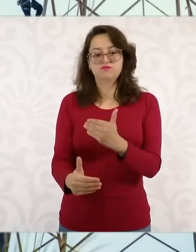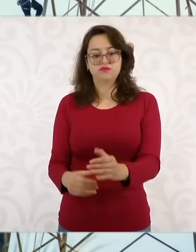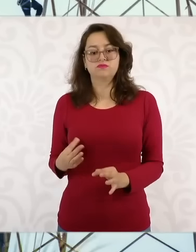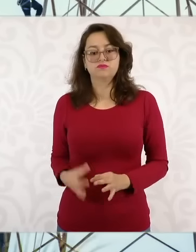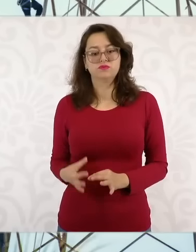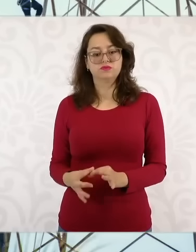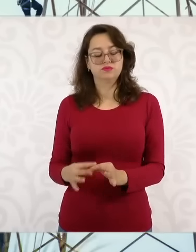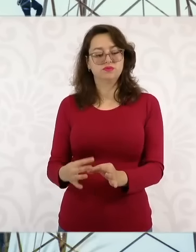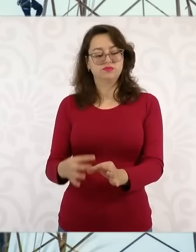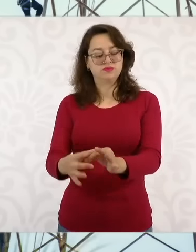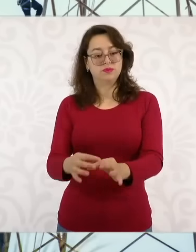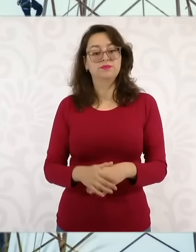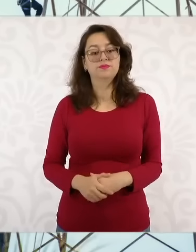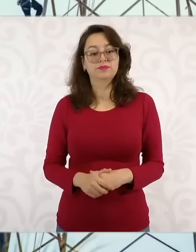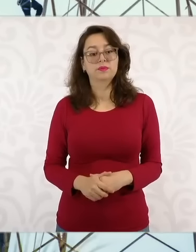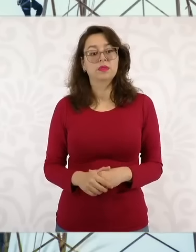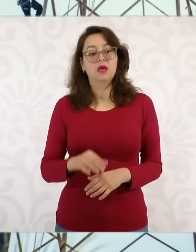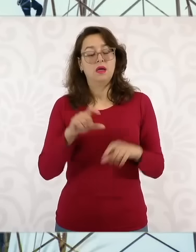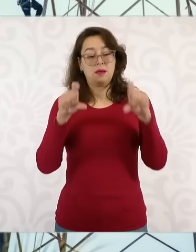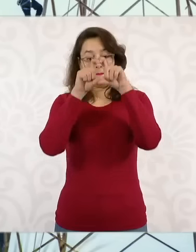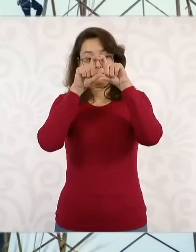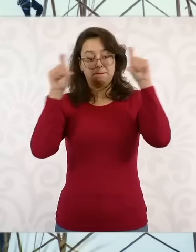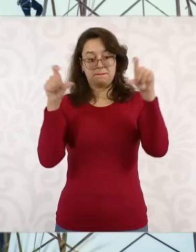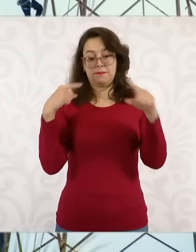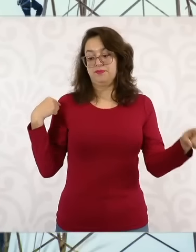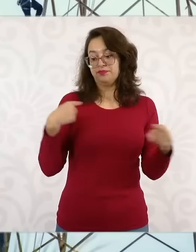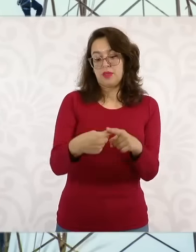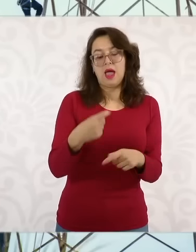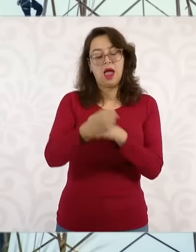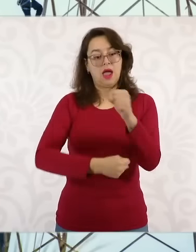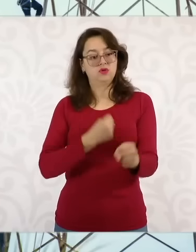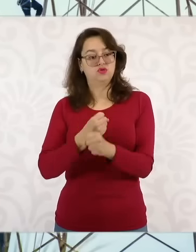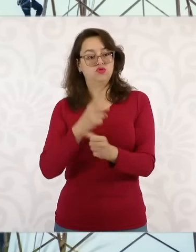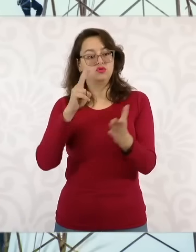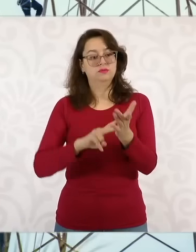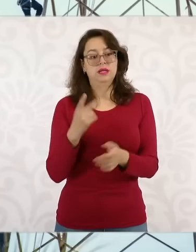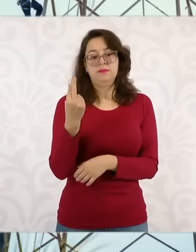En la parte superior corresponde al último trimestre de este año 2025 y se muestra cómo hemos